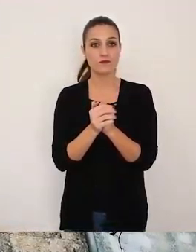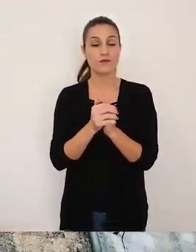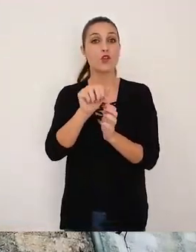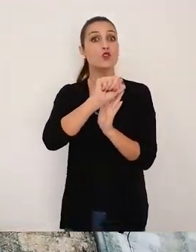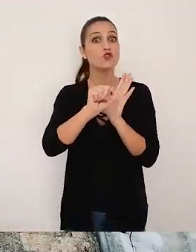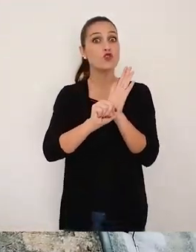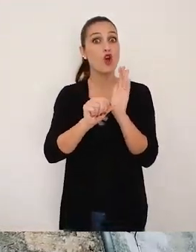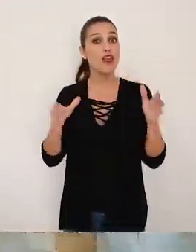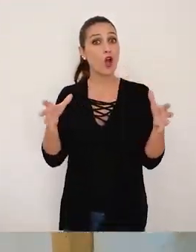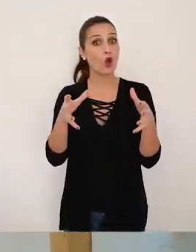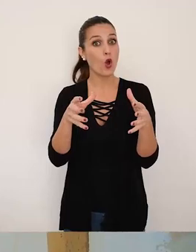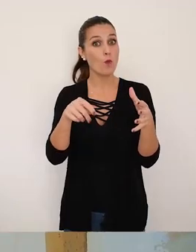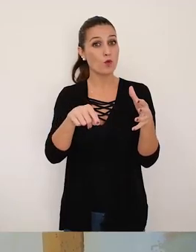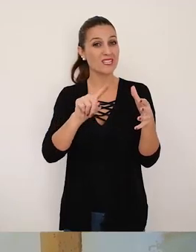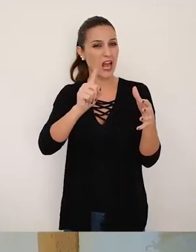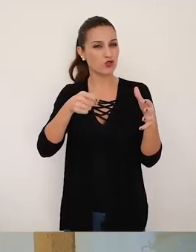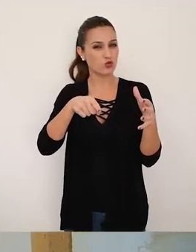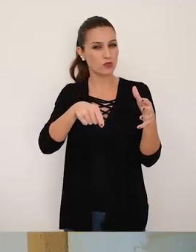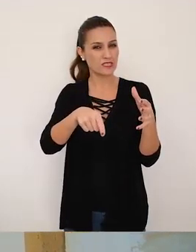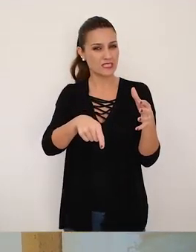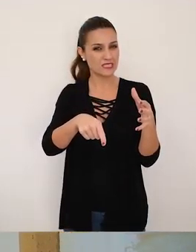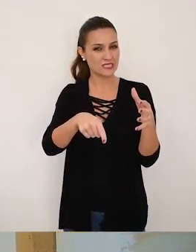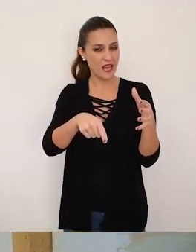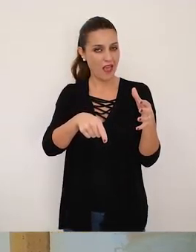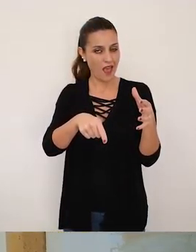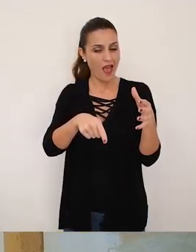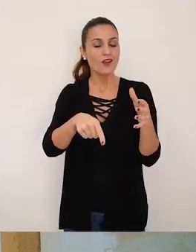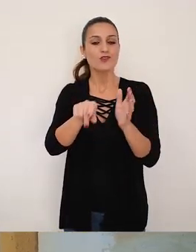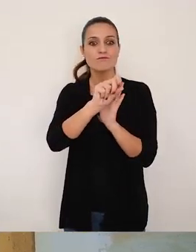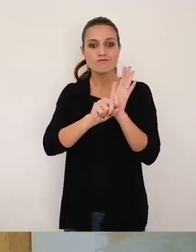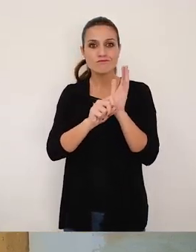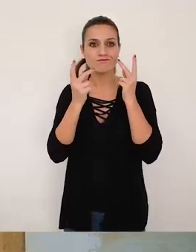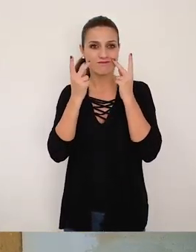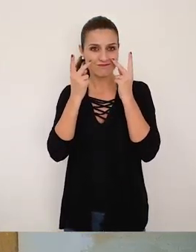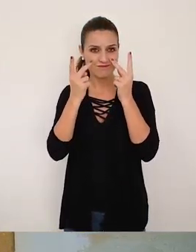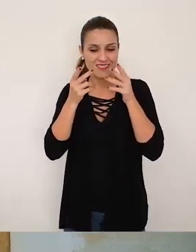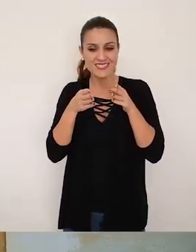La storia della comunità giurdignanese riemerge passeggiando tra le piccole strade del borgo